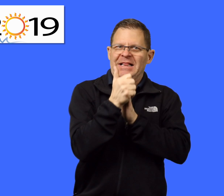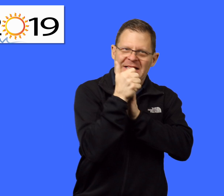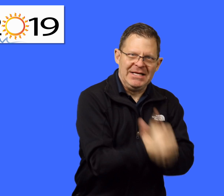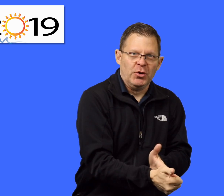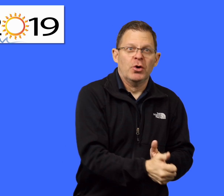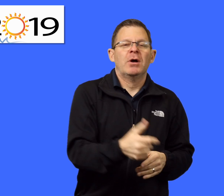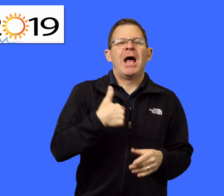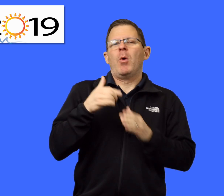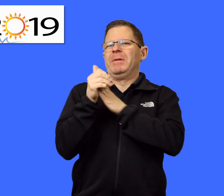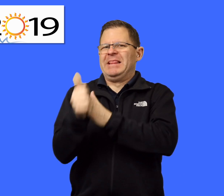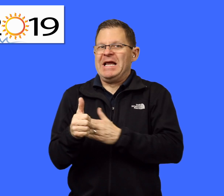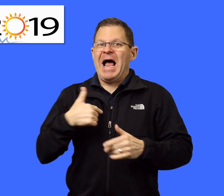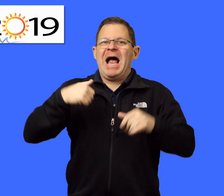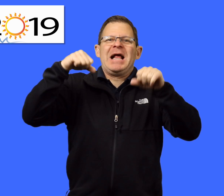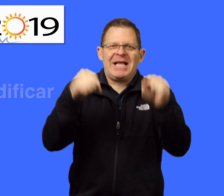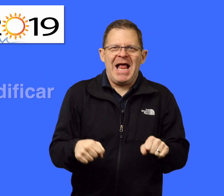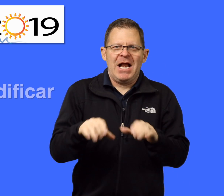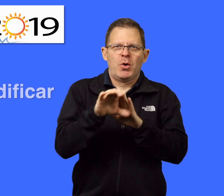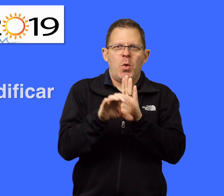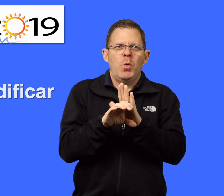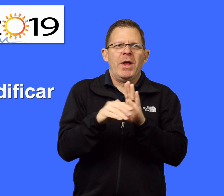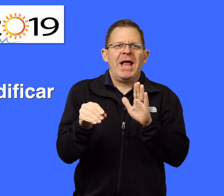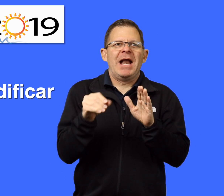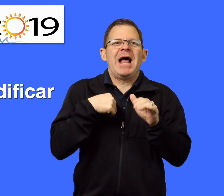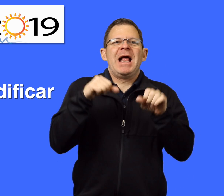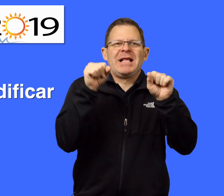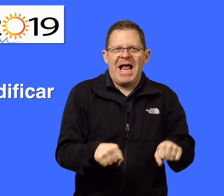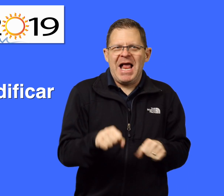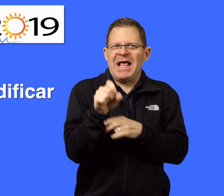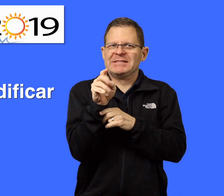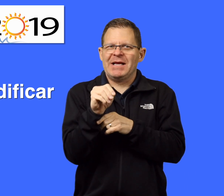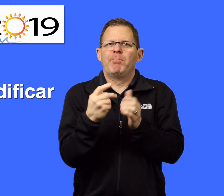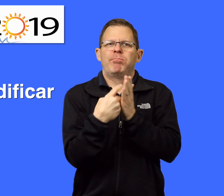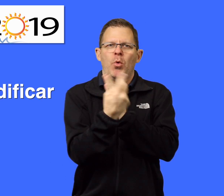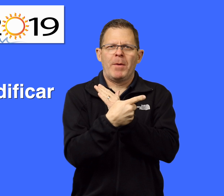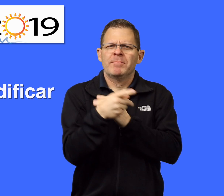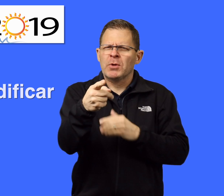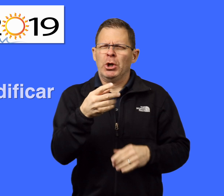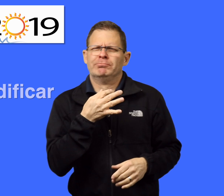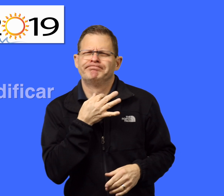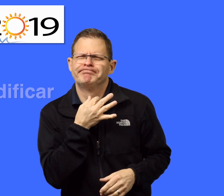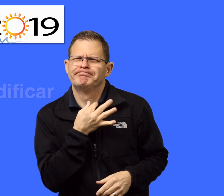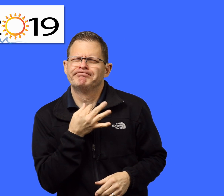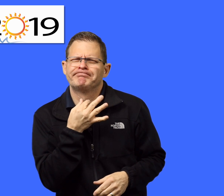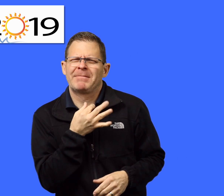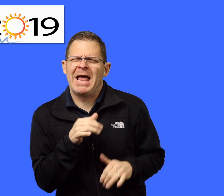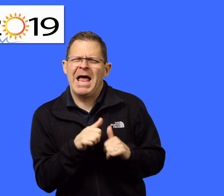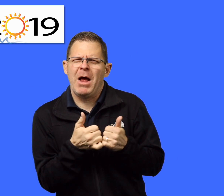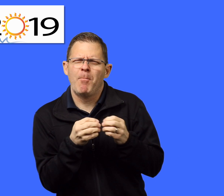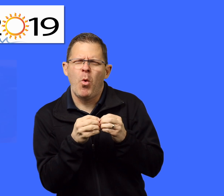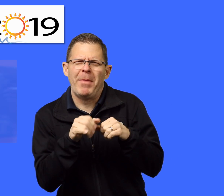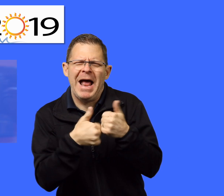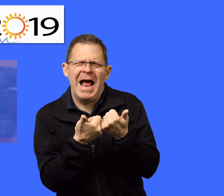Ser el líder de una de las actividades del programa ¡Puedo! Codificar y del programa ¡Puedo! STEM.